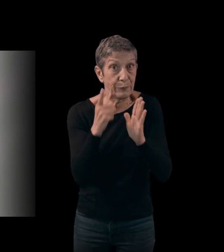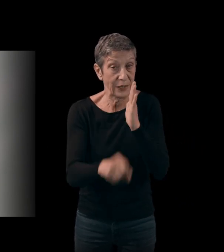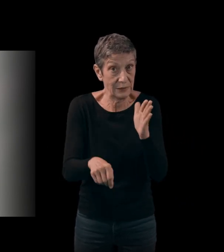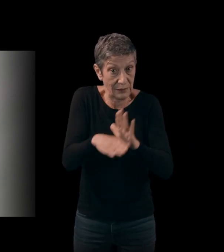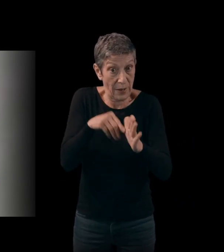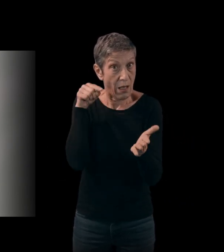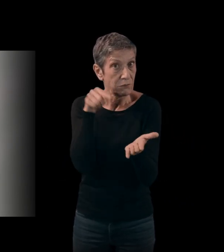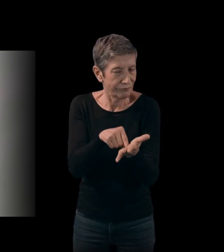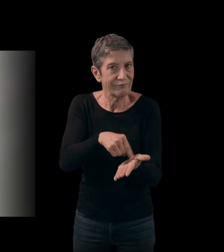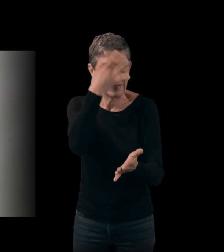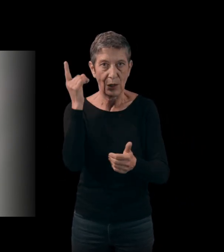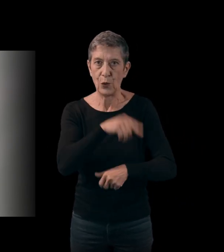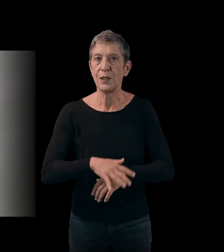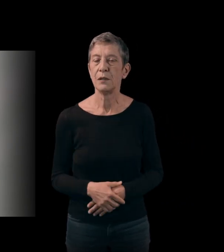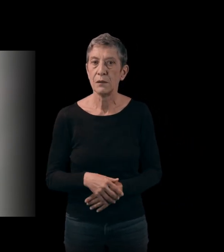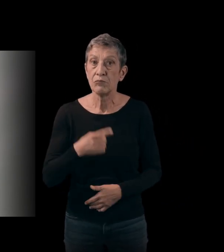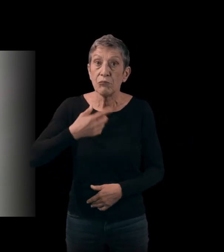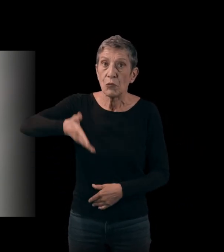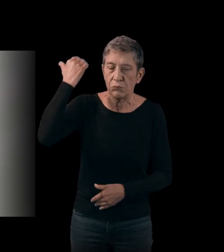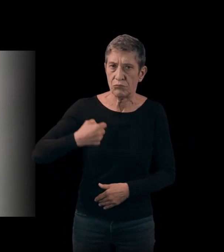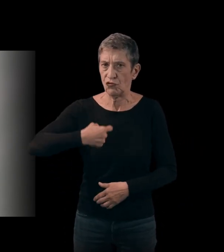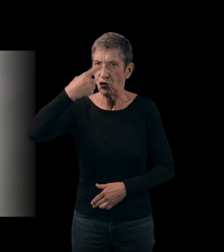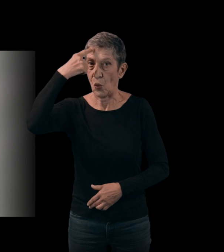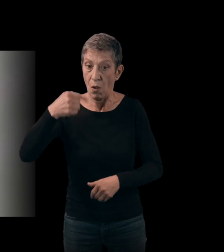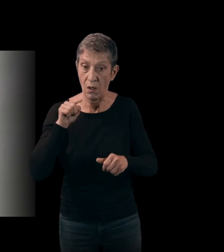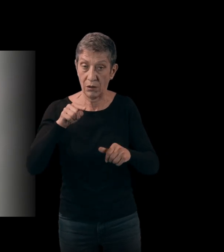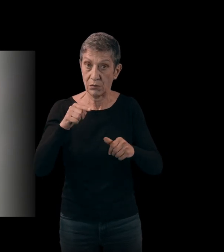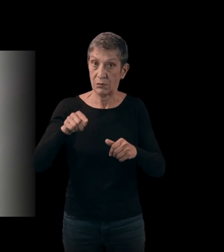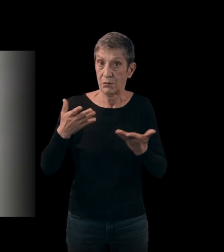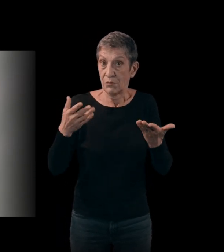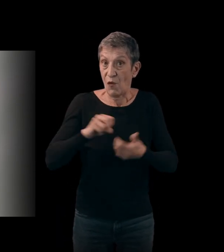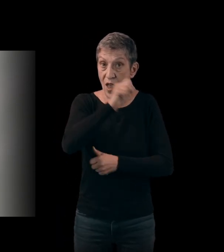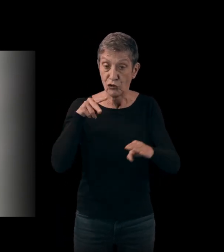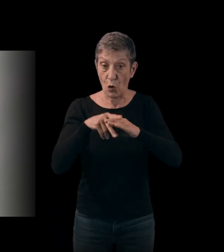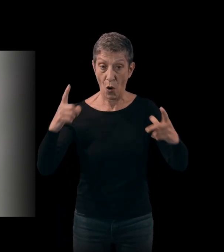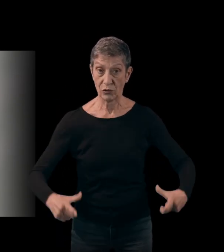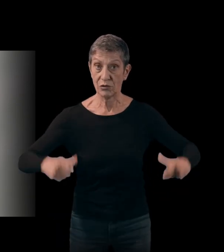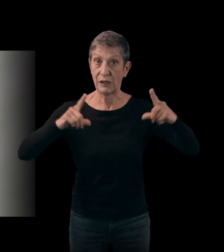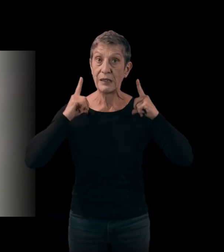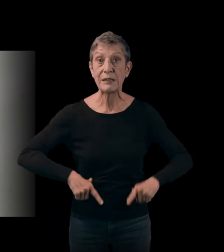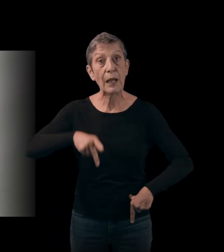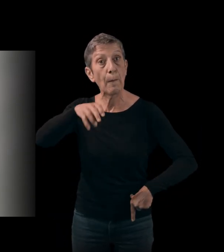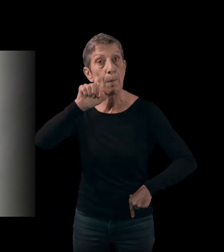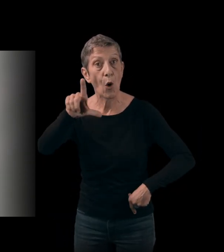Longtemps, j’ai cru que le chemin avait démarré entre les murs d’un bâtiment gris, au lycée Paul Éluard, dans une salle d’histoire-géographie.